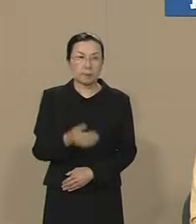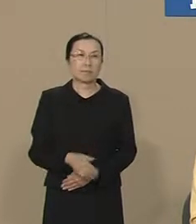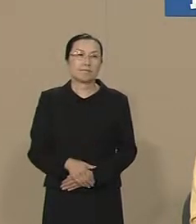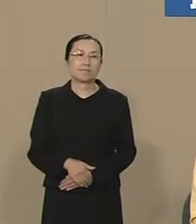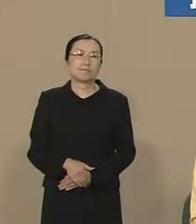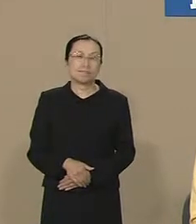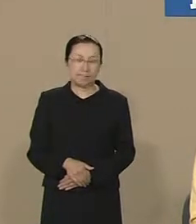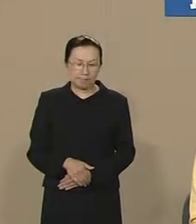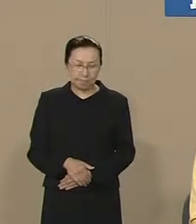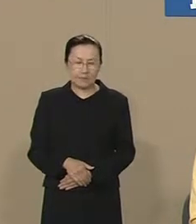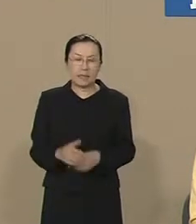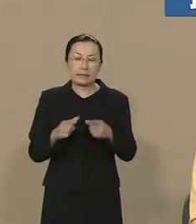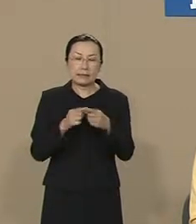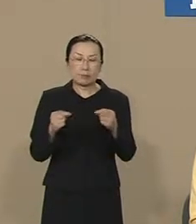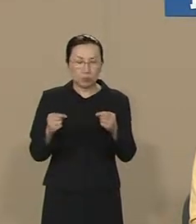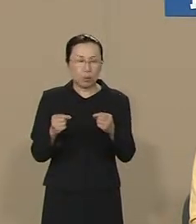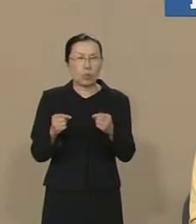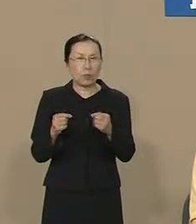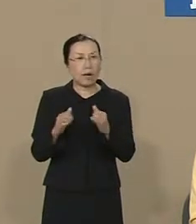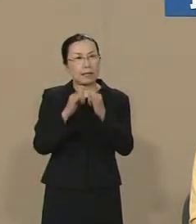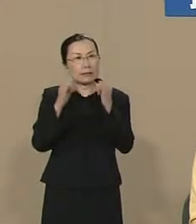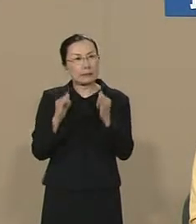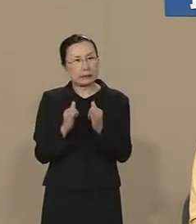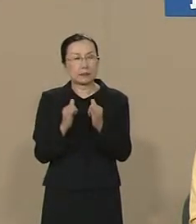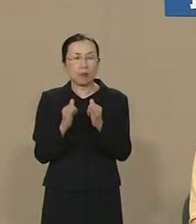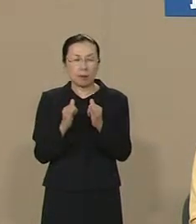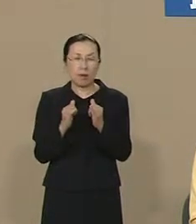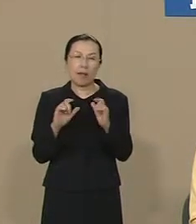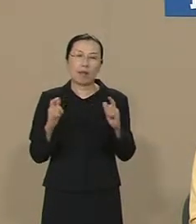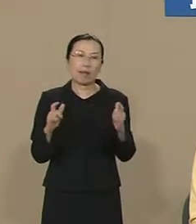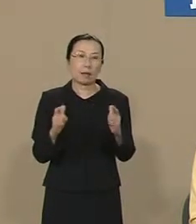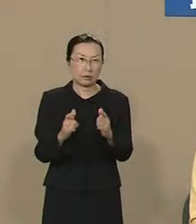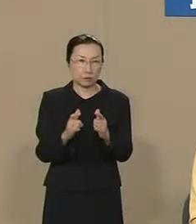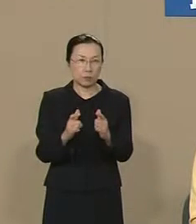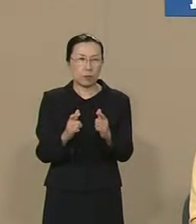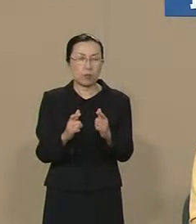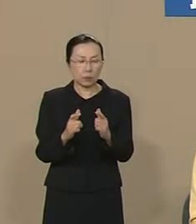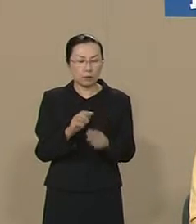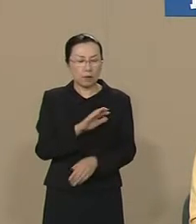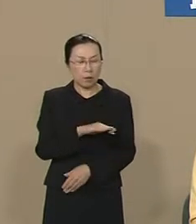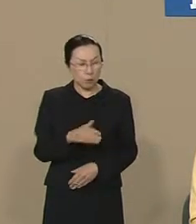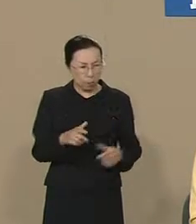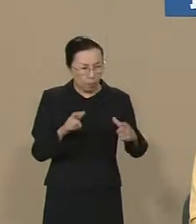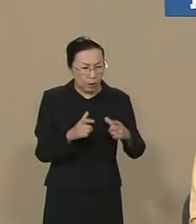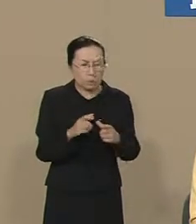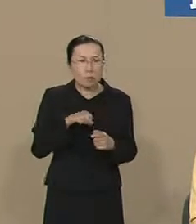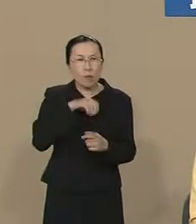日本は人口減少､ そして超少子高齢化社会です｡